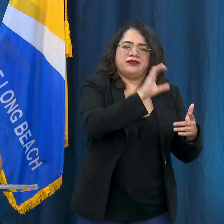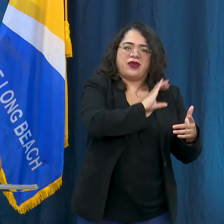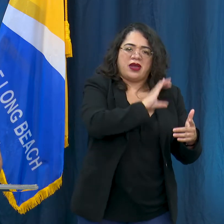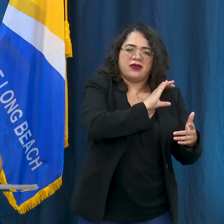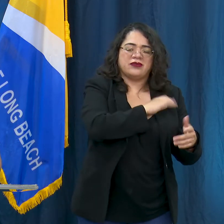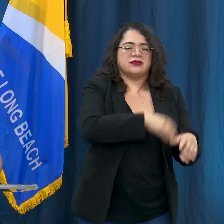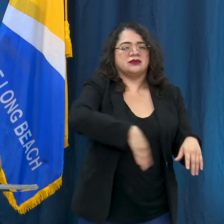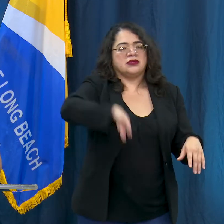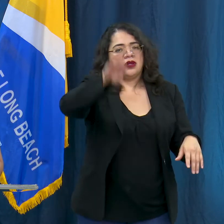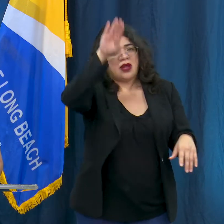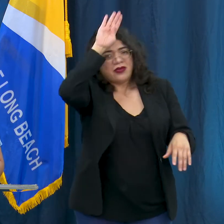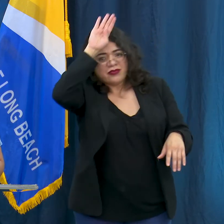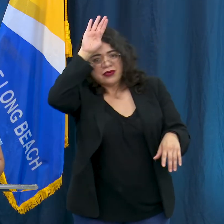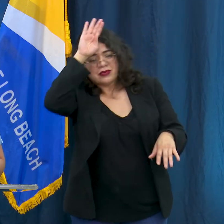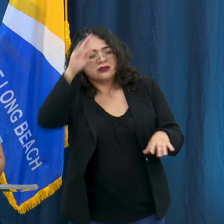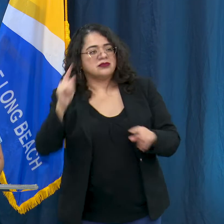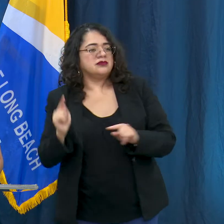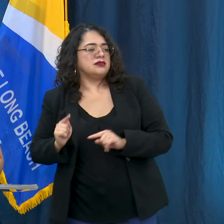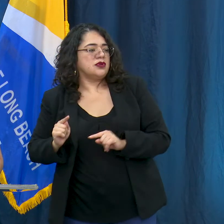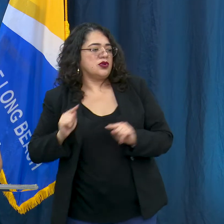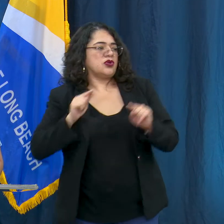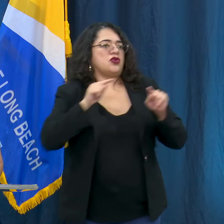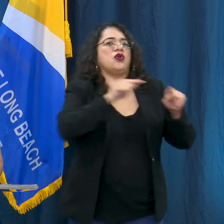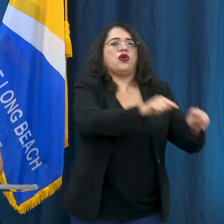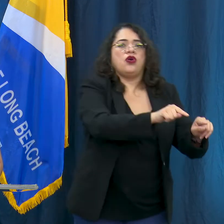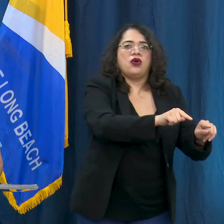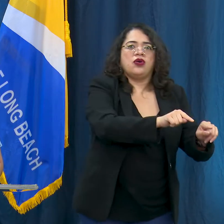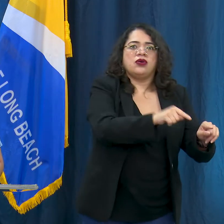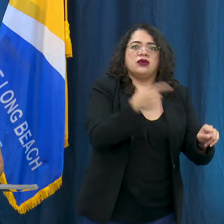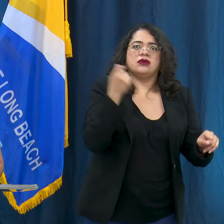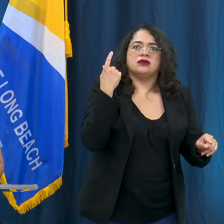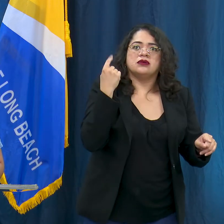porque es imposible cuando tenemos una llamada Adaro